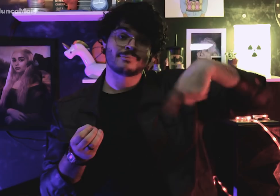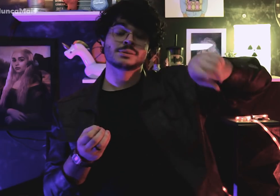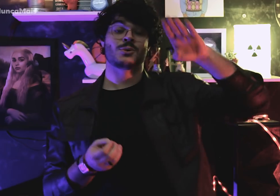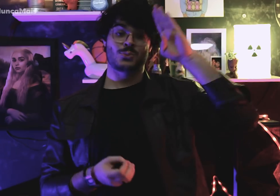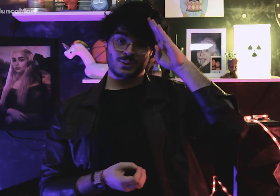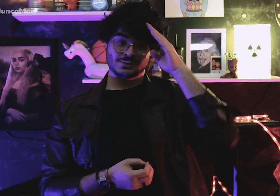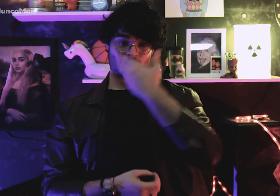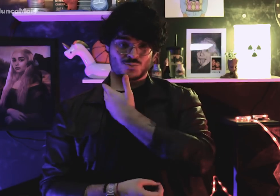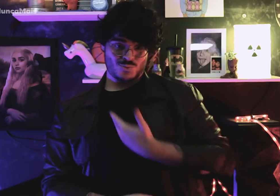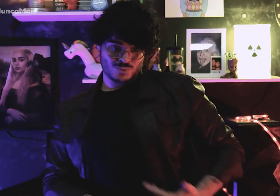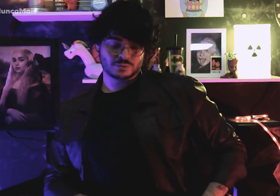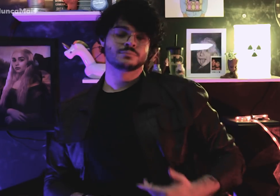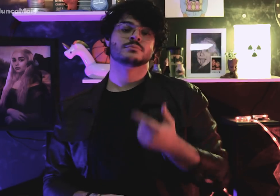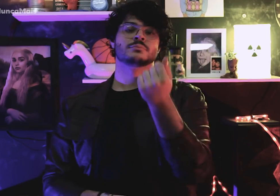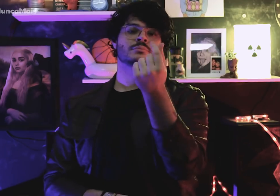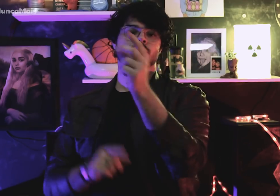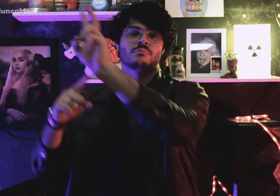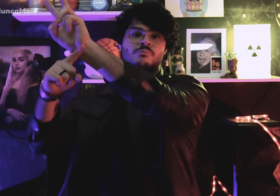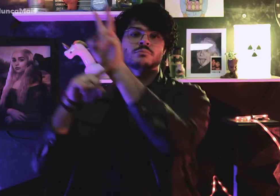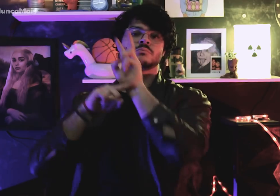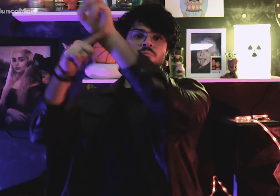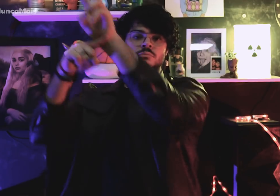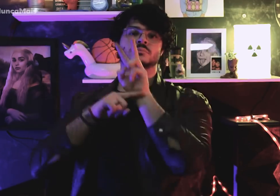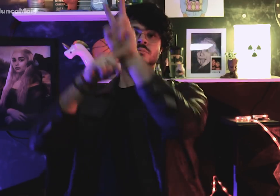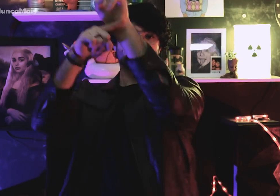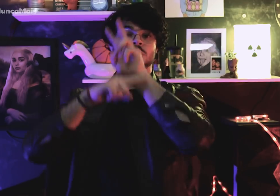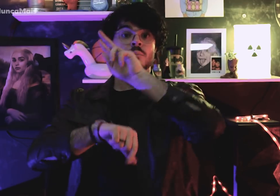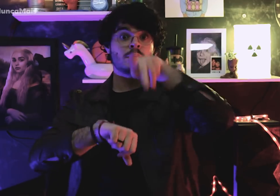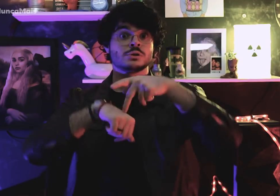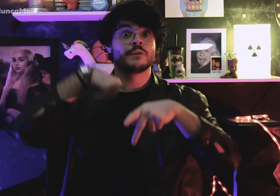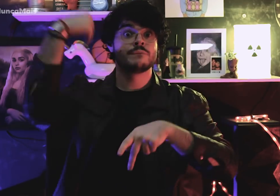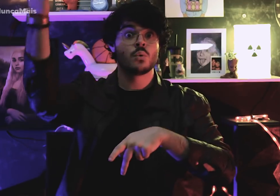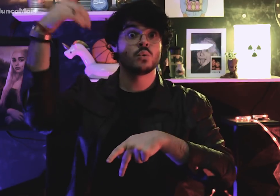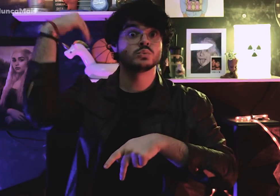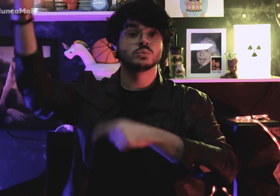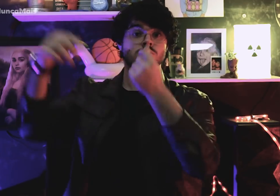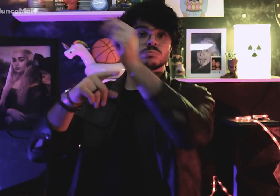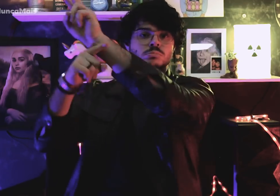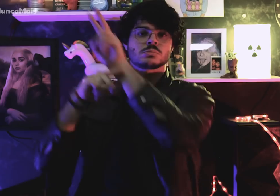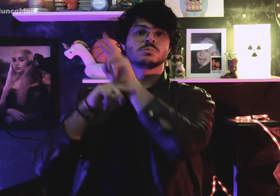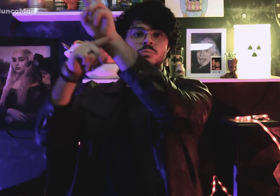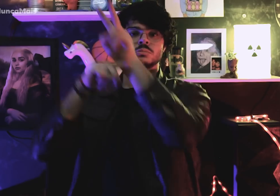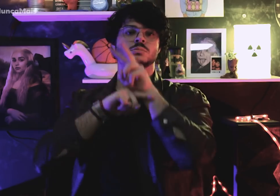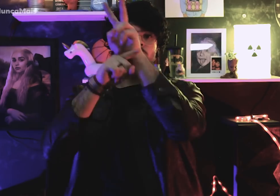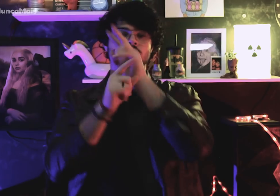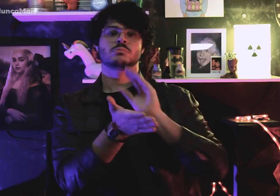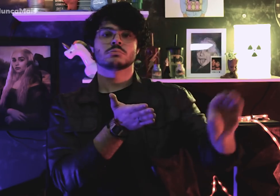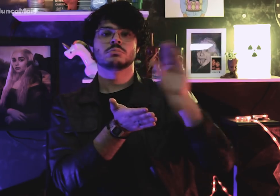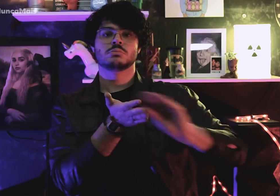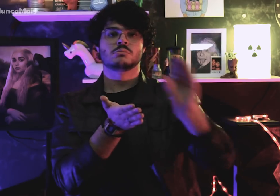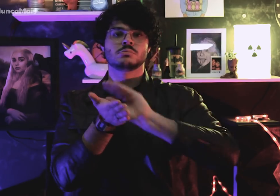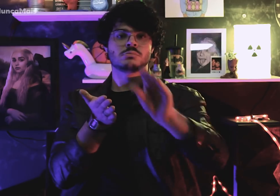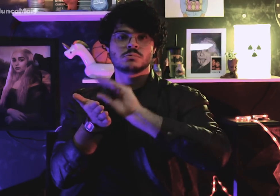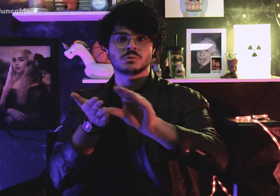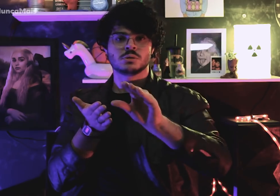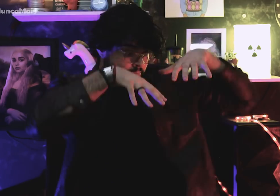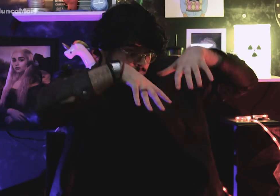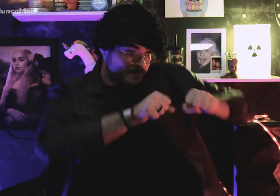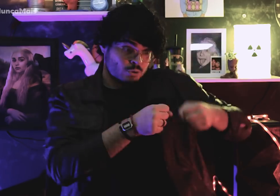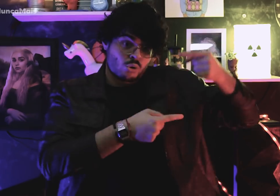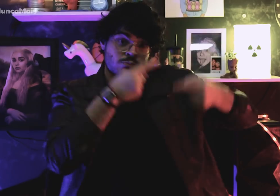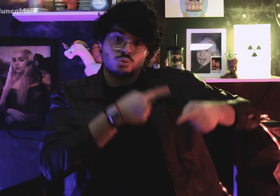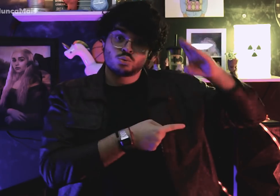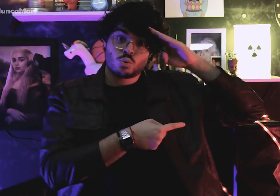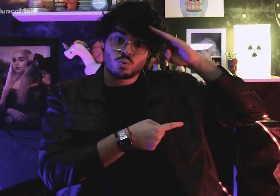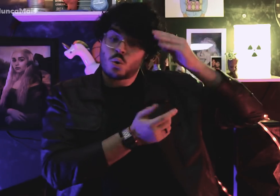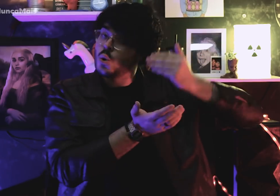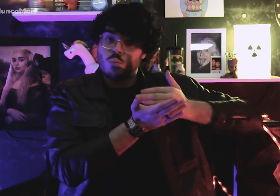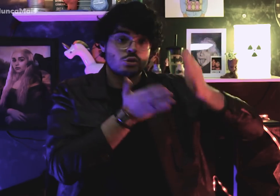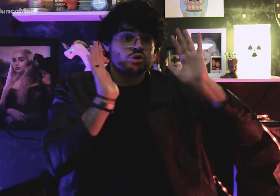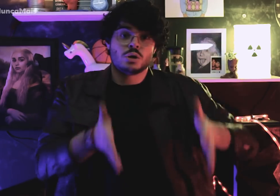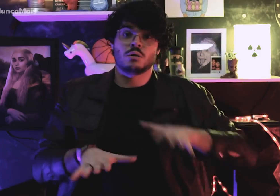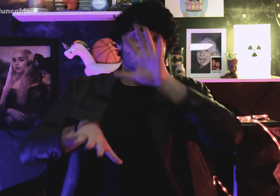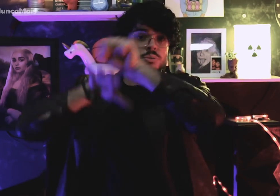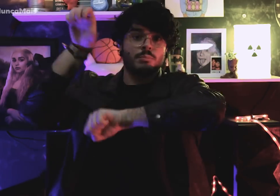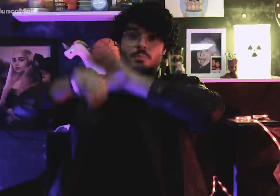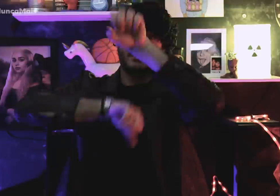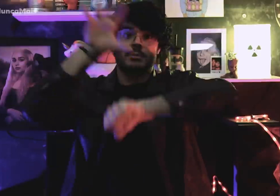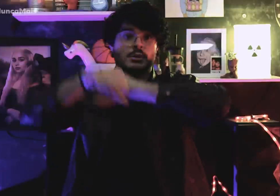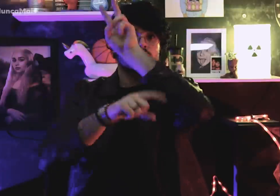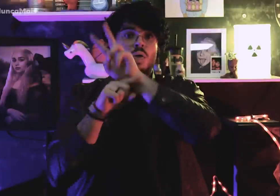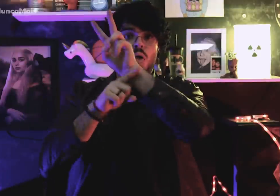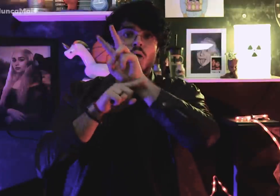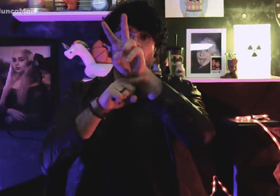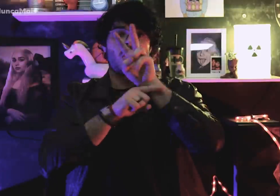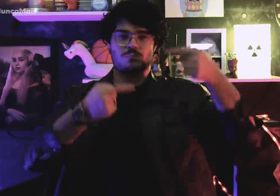desde início do regime militar, houve investimentos estrangeiros.